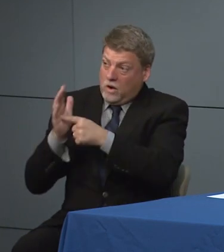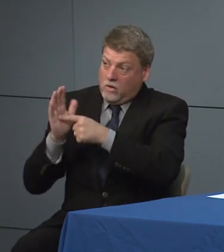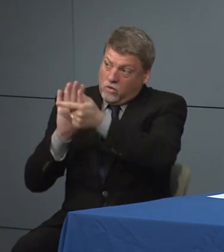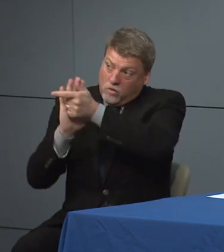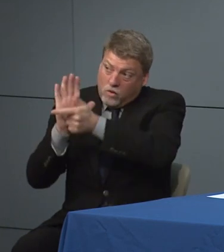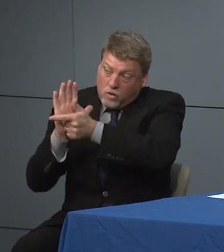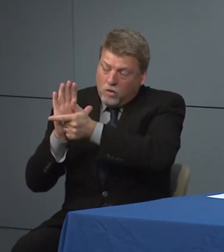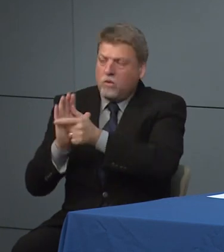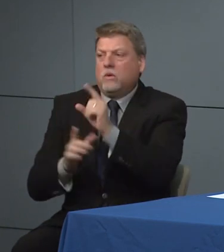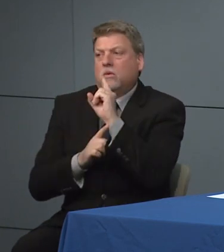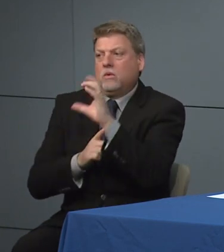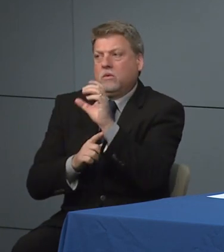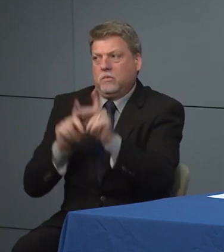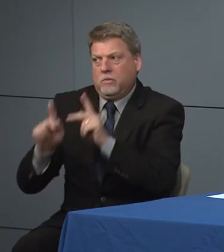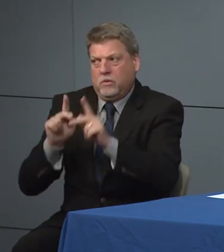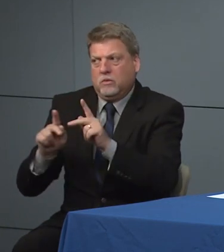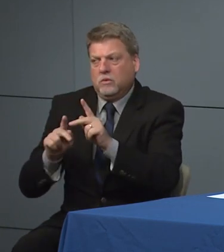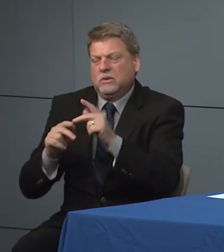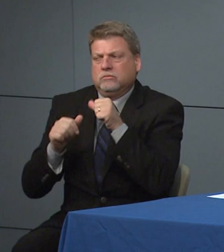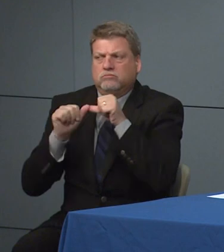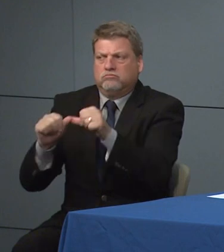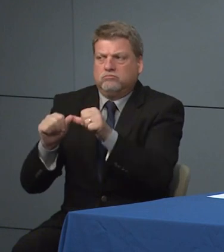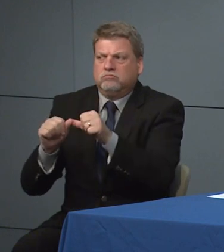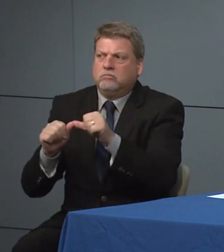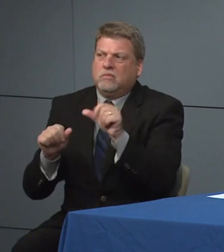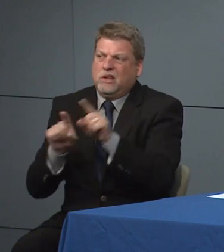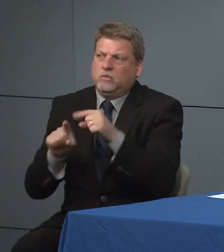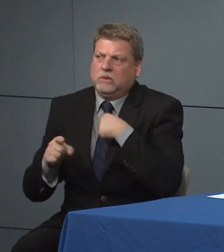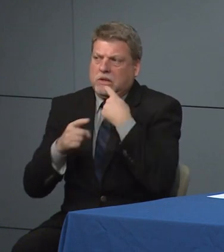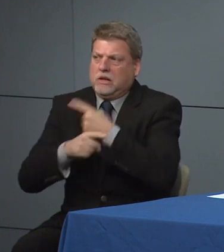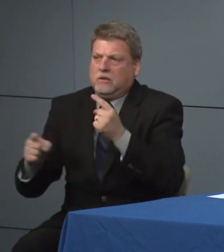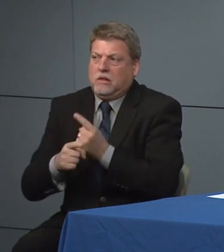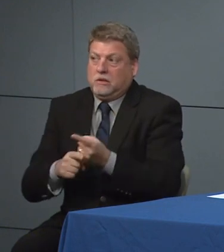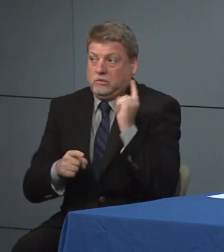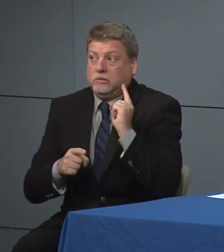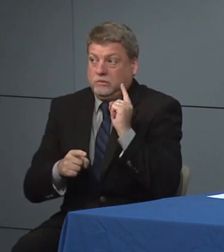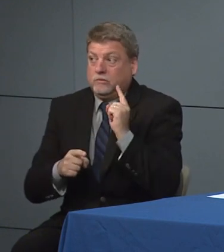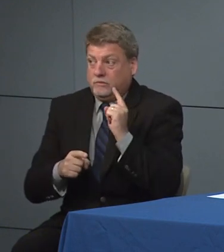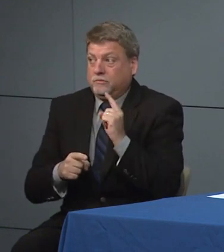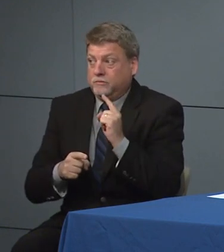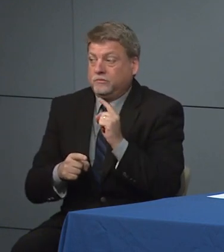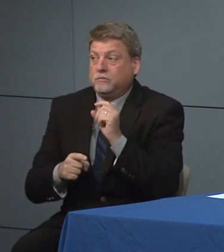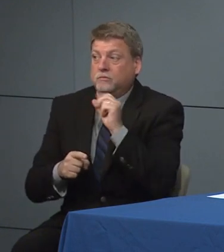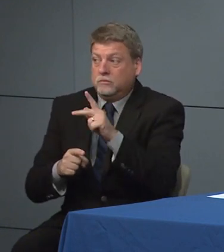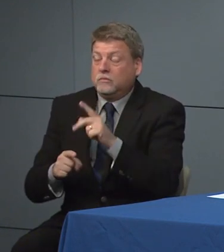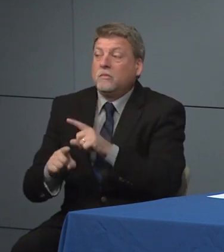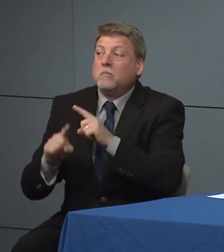tengan que las pueden hacer cumplir las recomendaciones pueden cambiar a futuro.